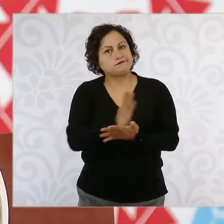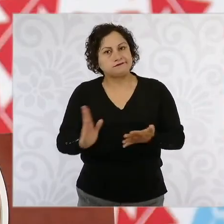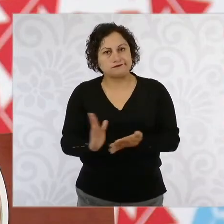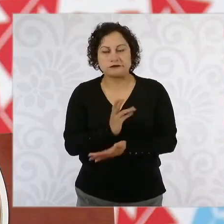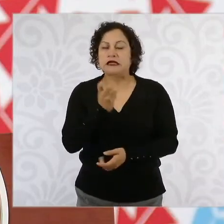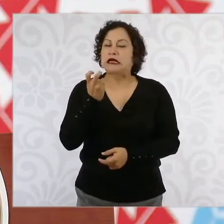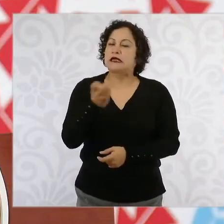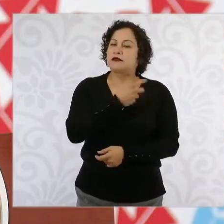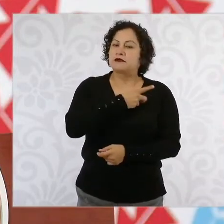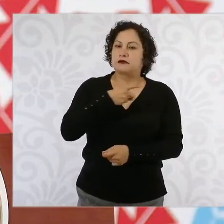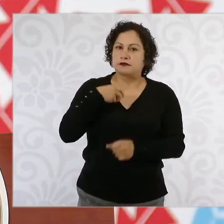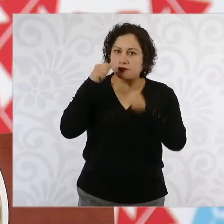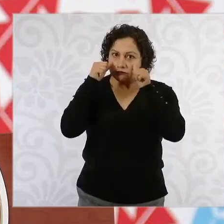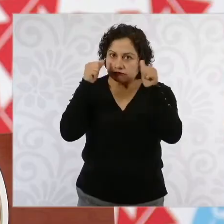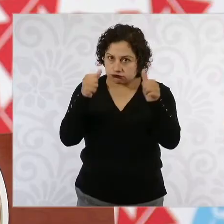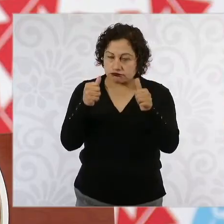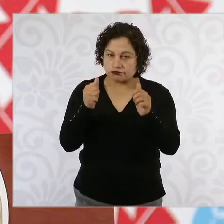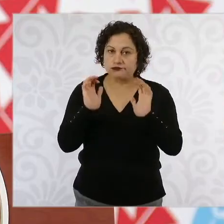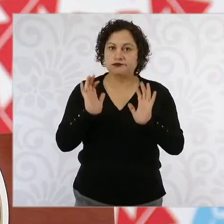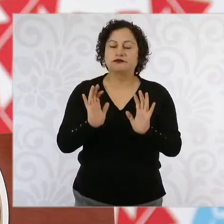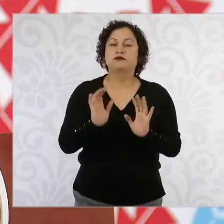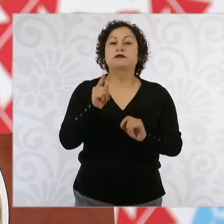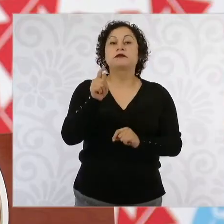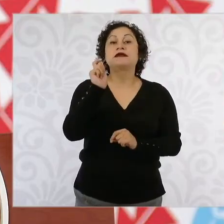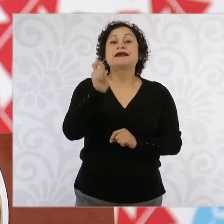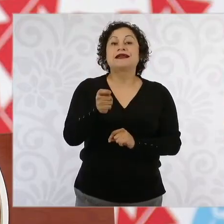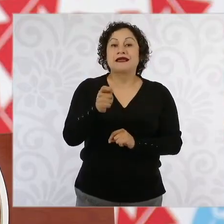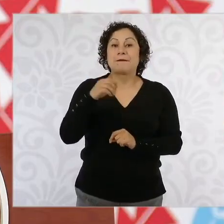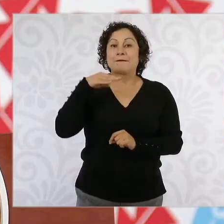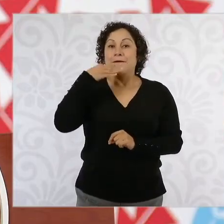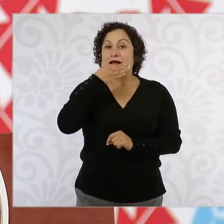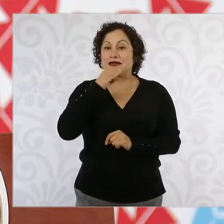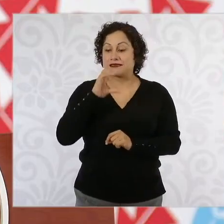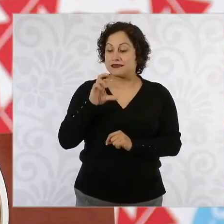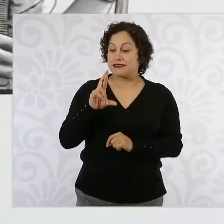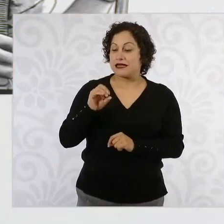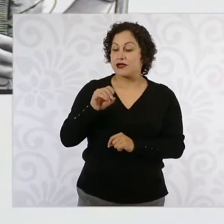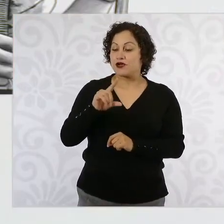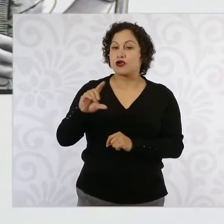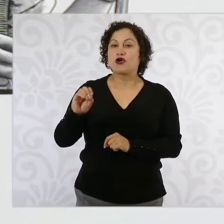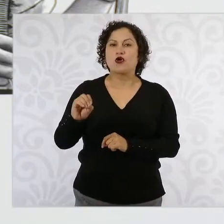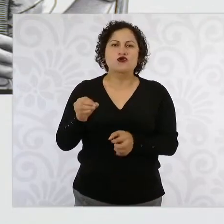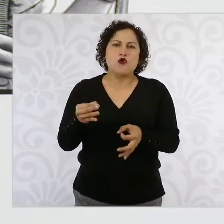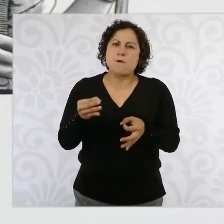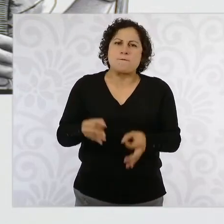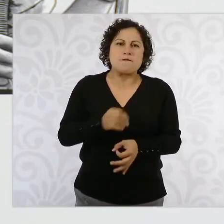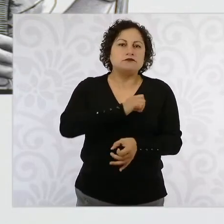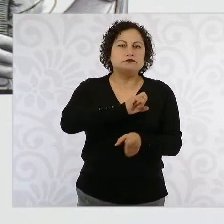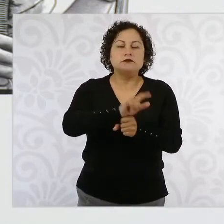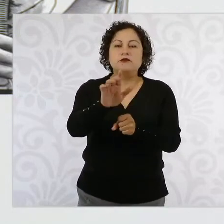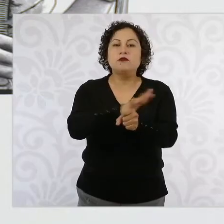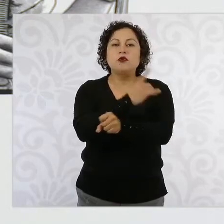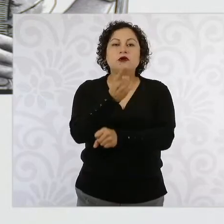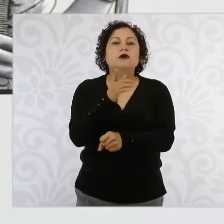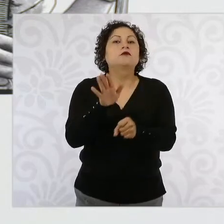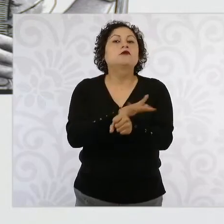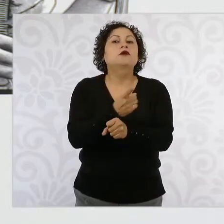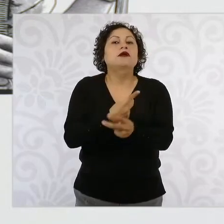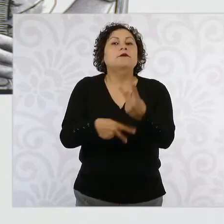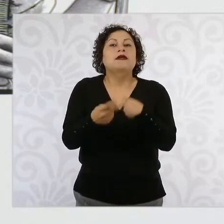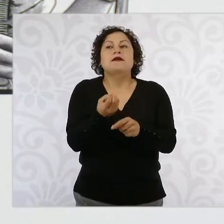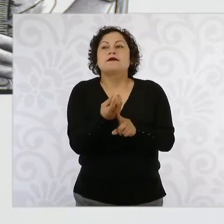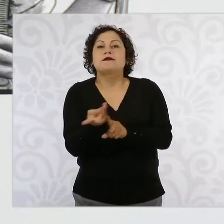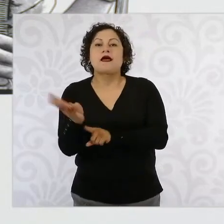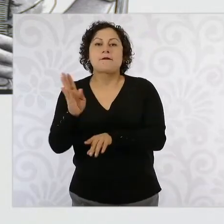tiene el maíz criollo Pues que es productivo eh la semilla del Maíz transgénico incluso de